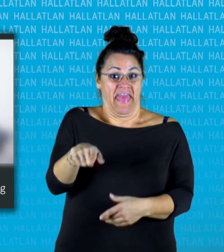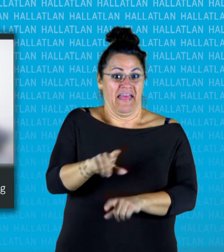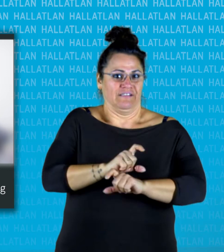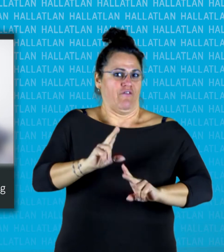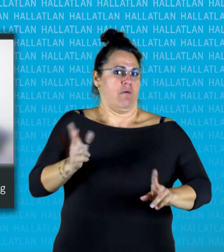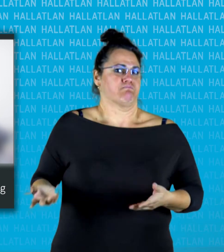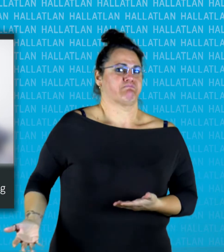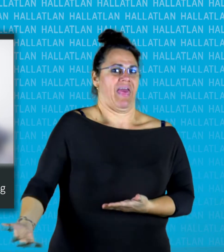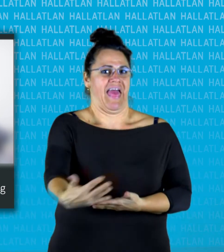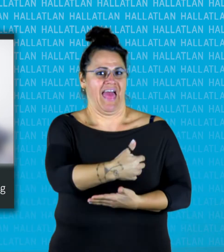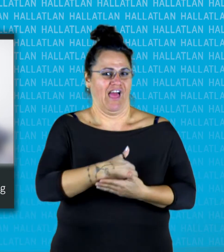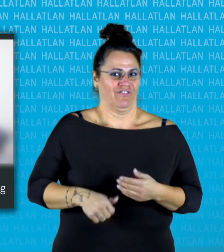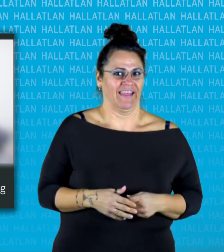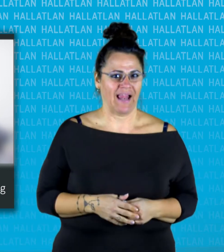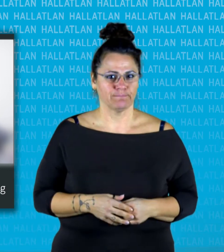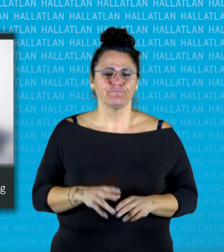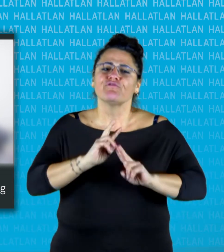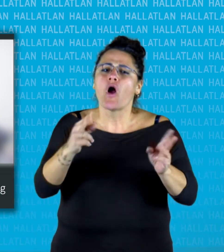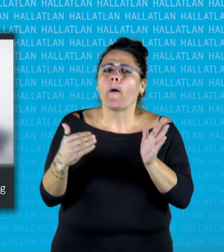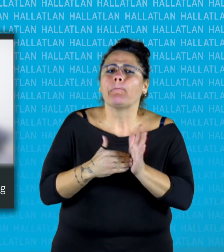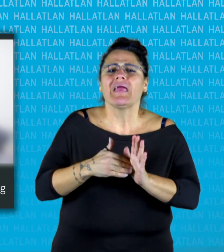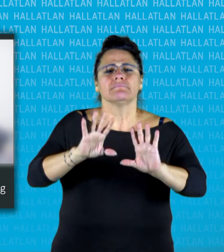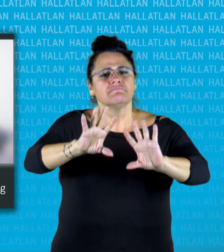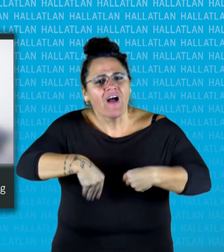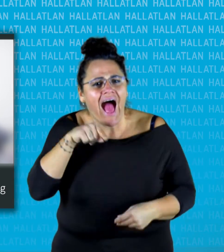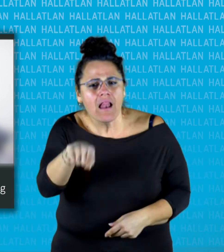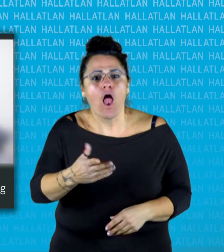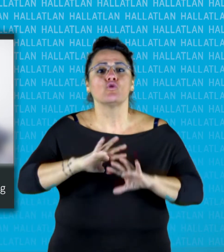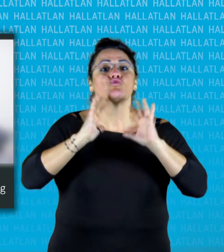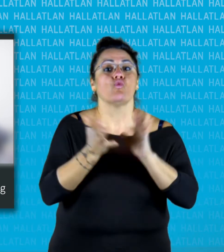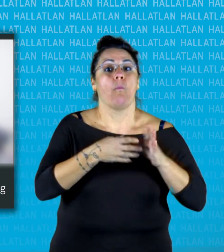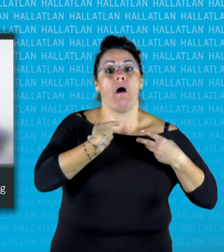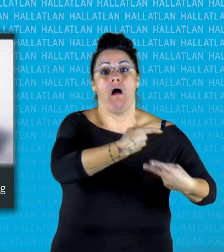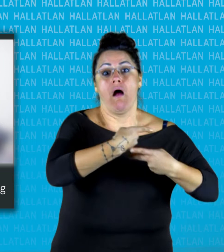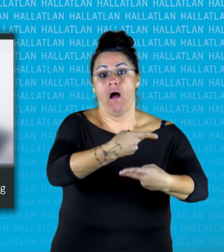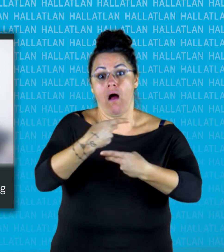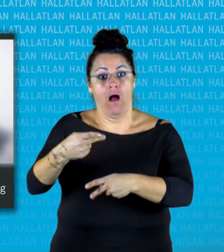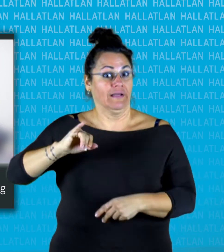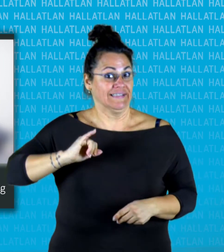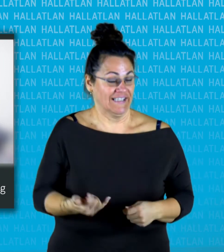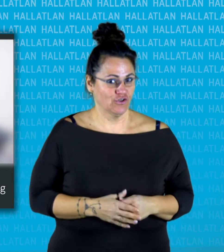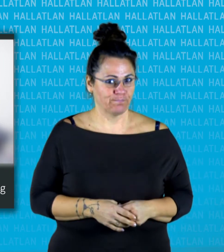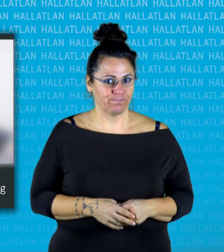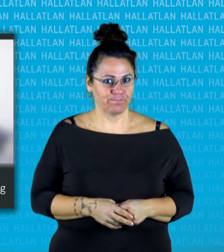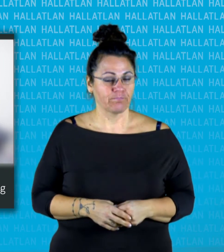üzleti-bevételi szempontból ez biztosítja a stabilitást. Vállalnak csomagszállítást is.